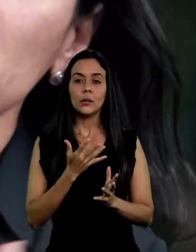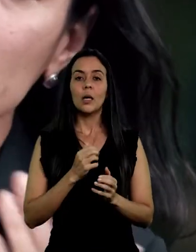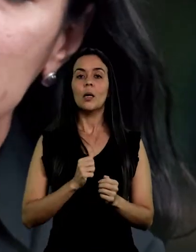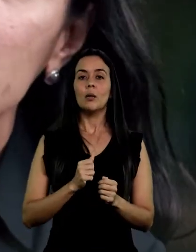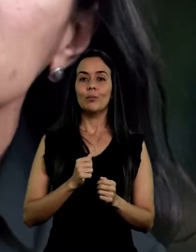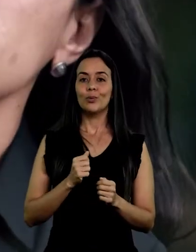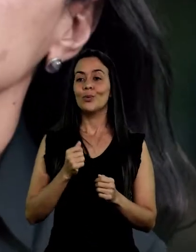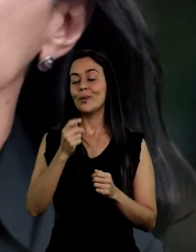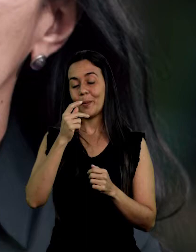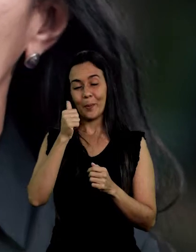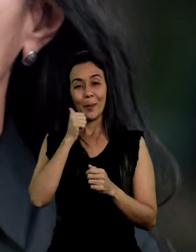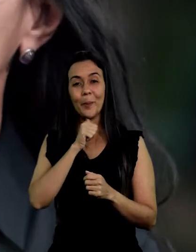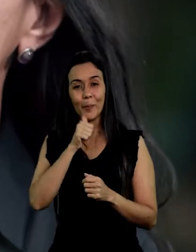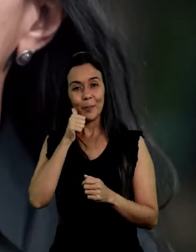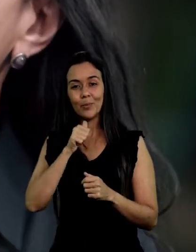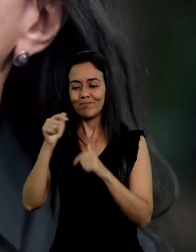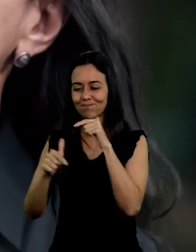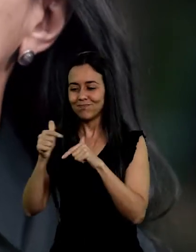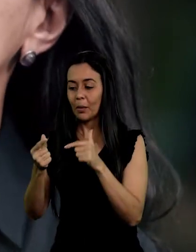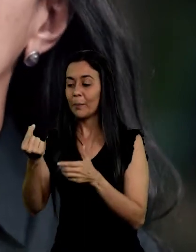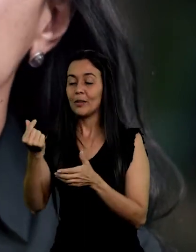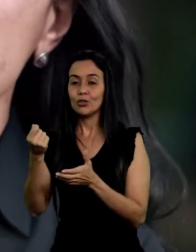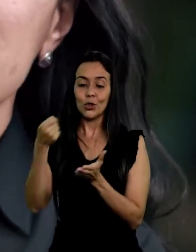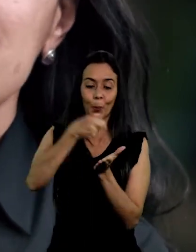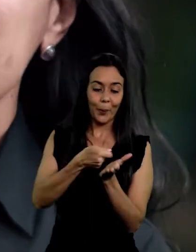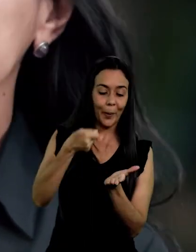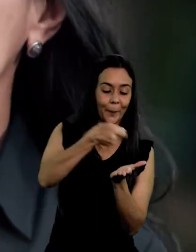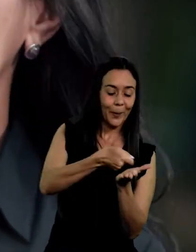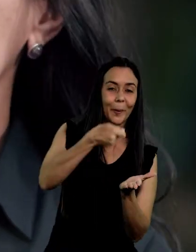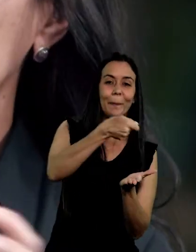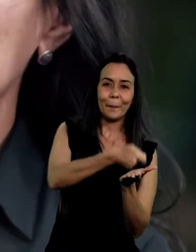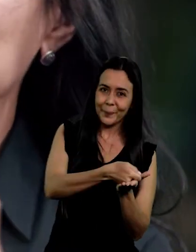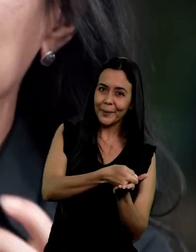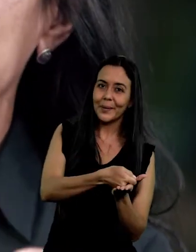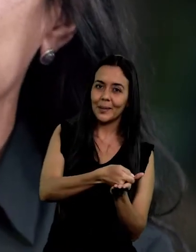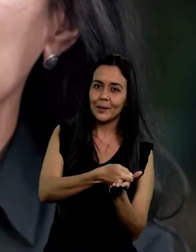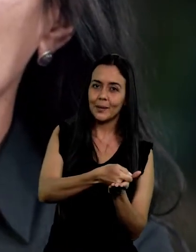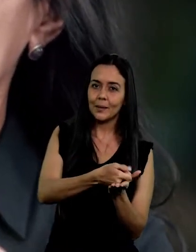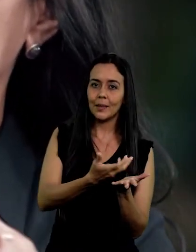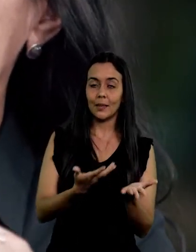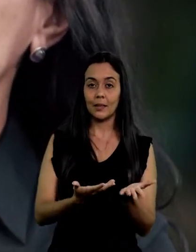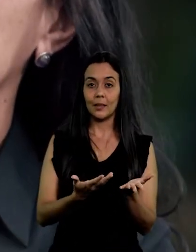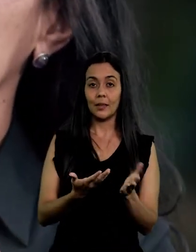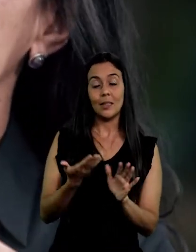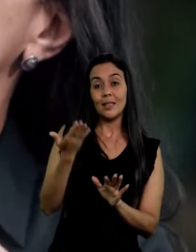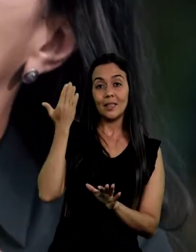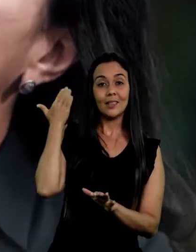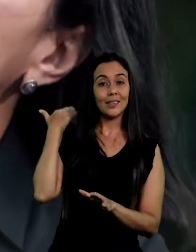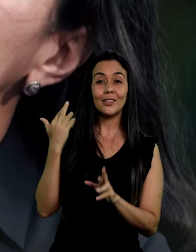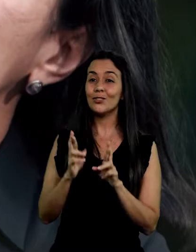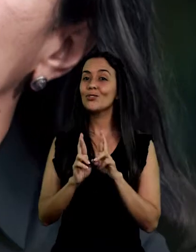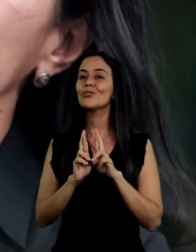muitas vezes, mais dinheiro para dentro de casa e essas funções que eram em lugares diferentes,